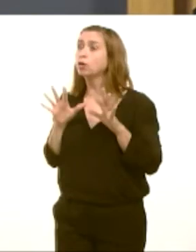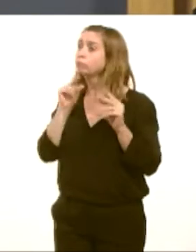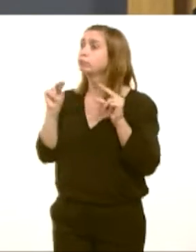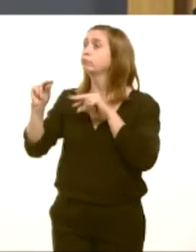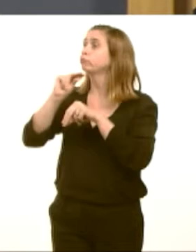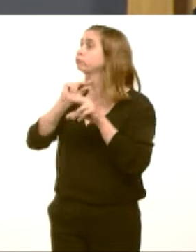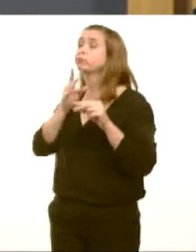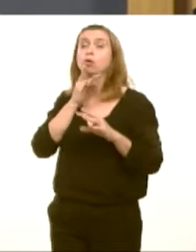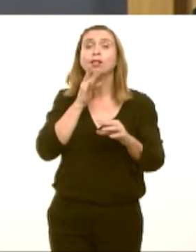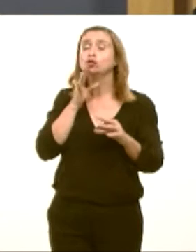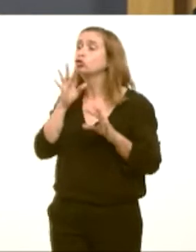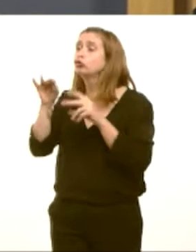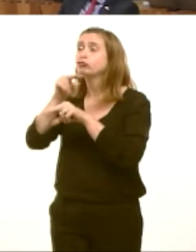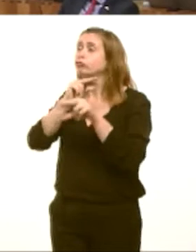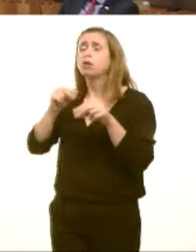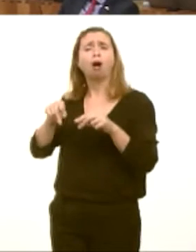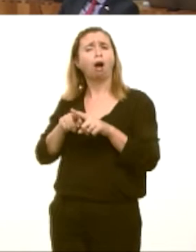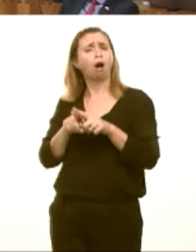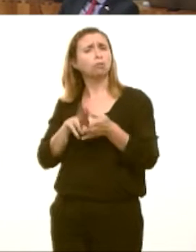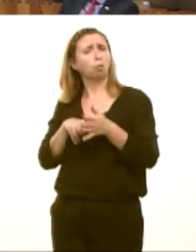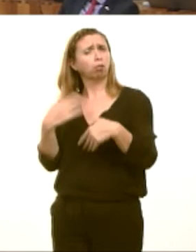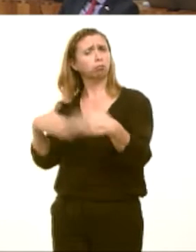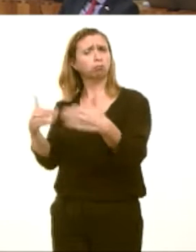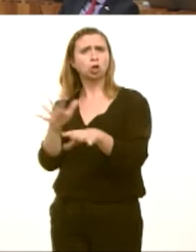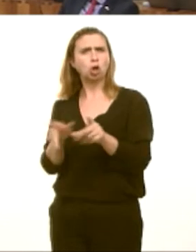fel iaith arferol, ac nid yn cael ei hystyried fel rhywbeth anarferol.